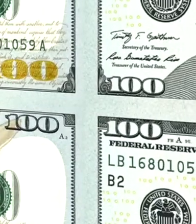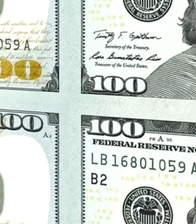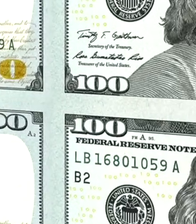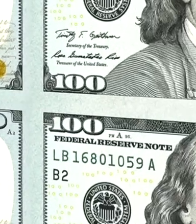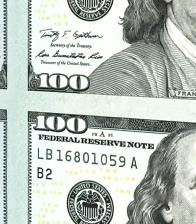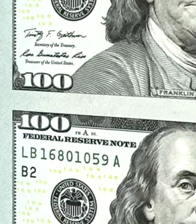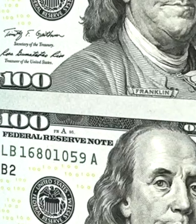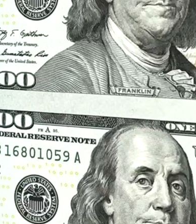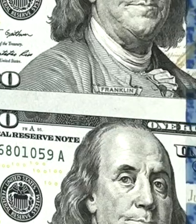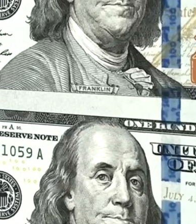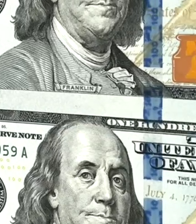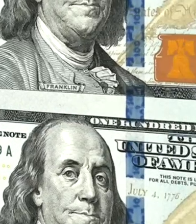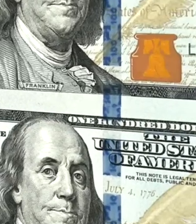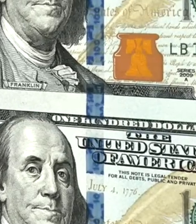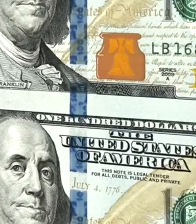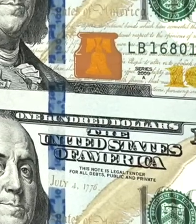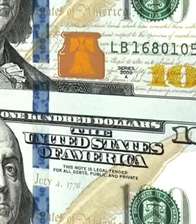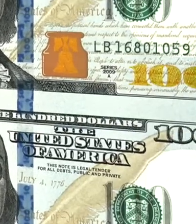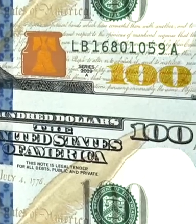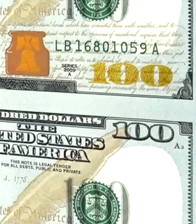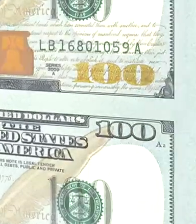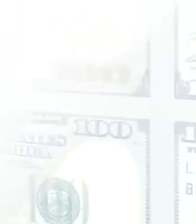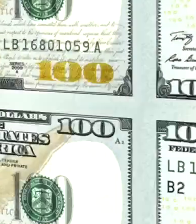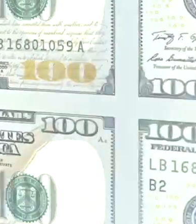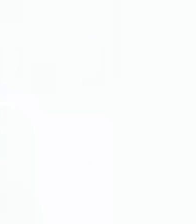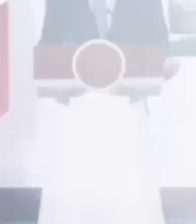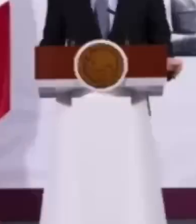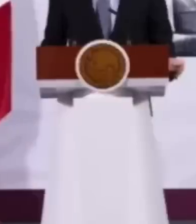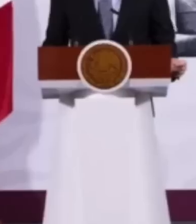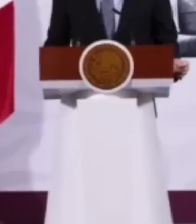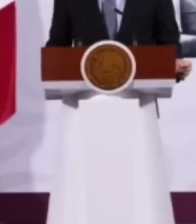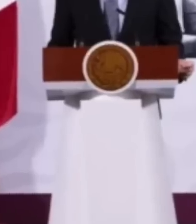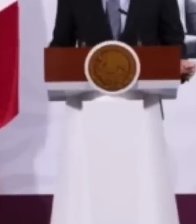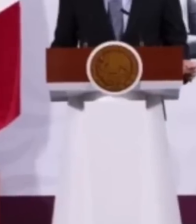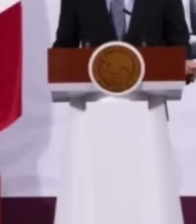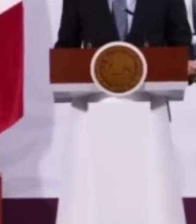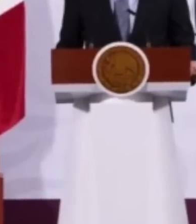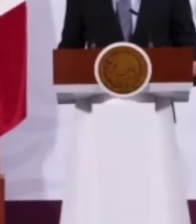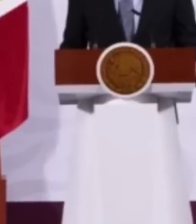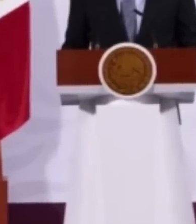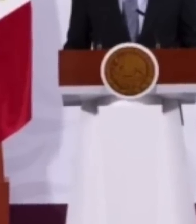se suma a la inversión que Netflix realizará en producciones mexicanas y en los icónicos